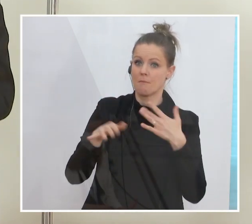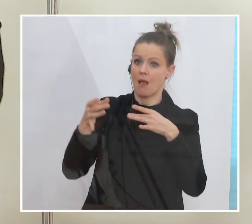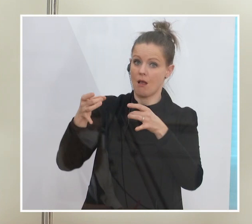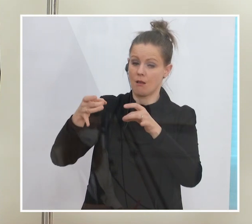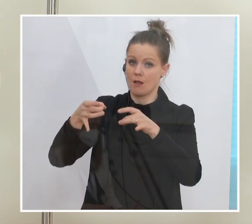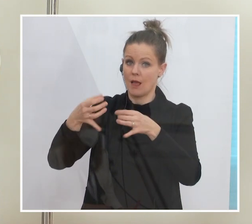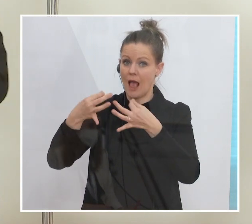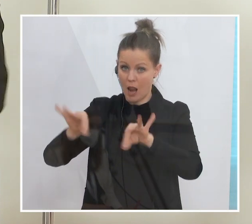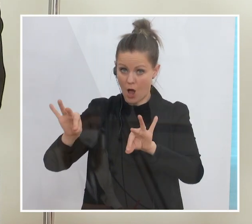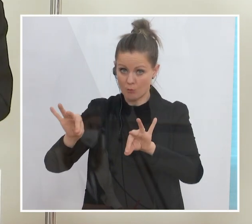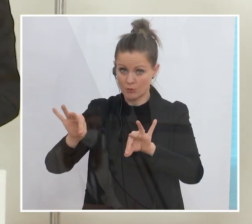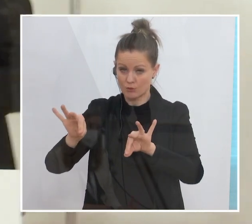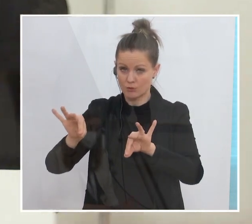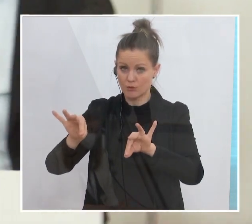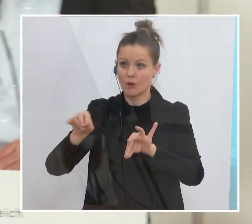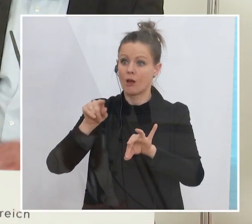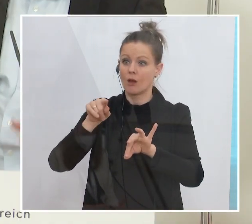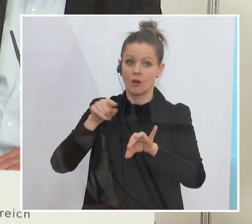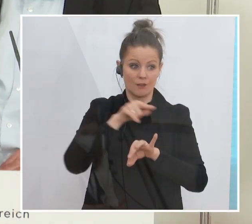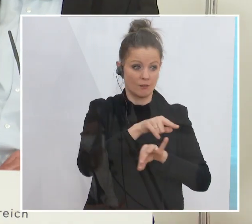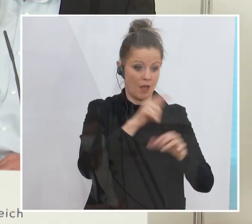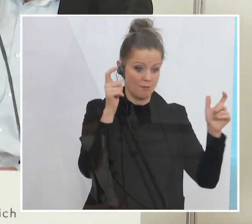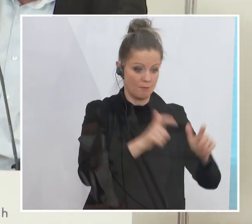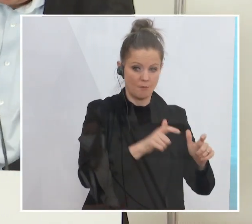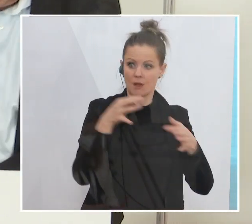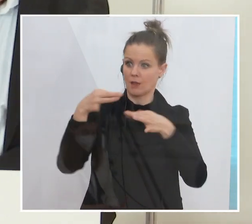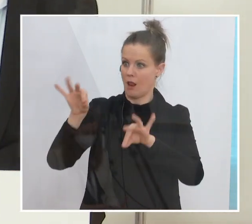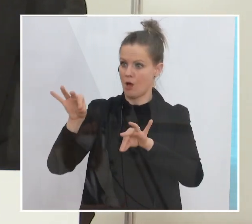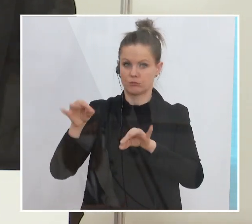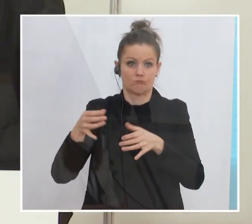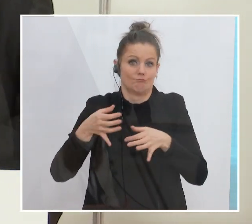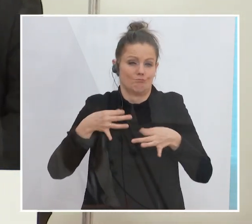wenn wir dort, wo was entsteht, was einfangen können, das ist das Grundprinzip. Und natürlich